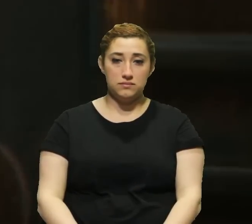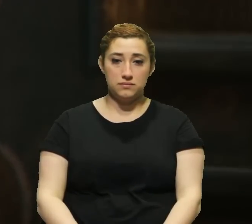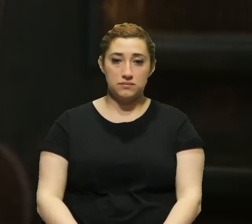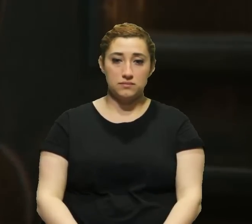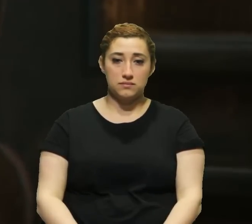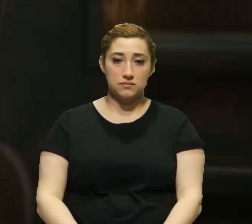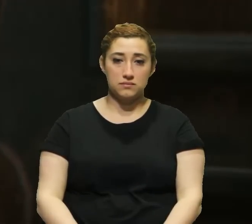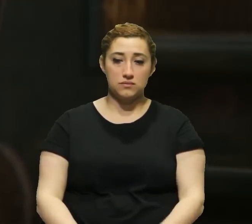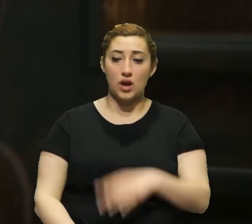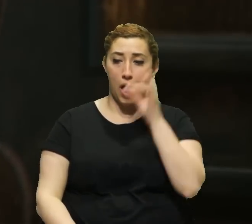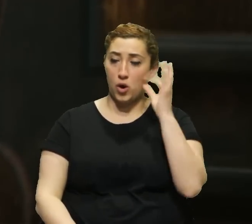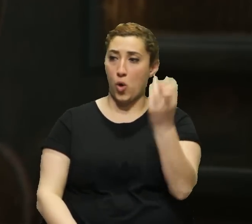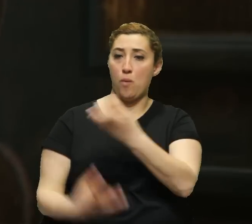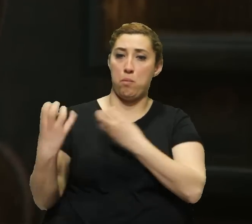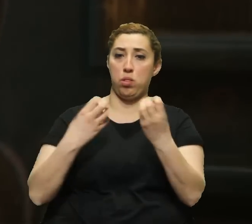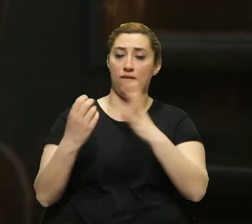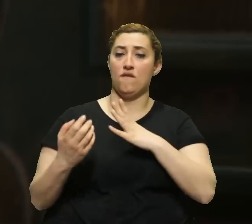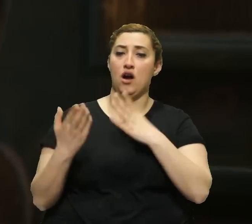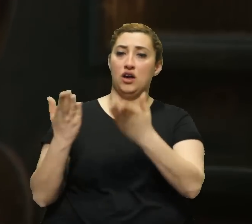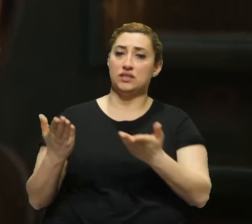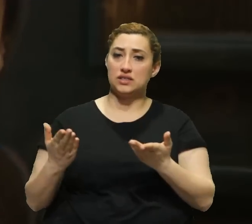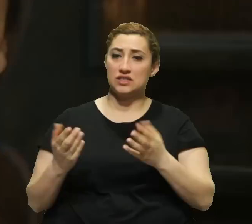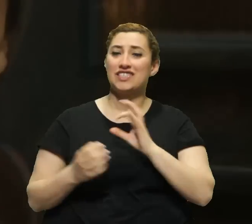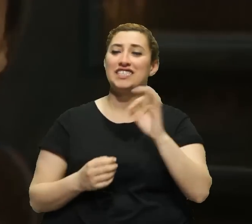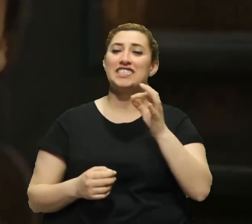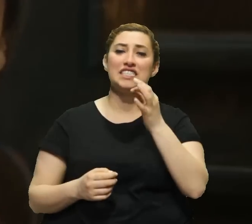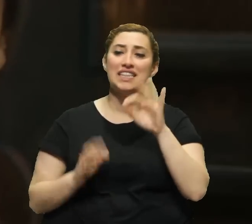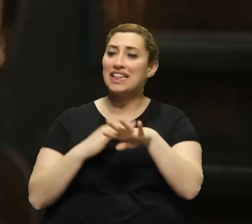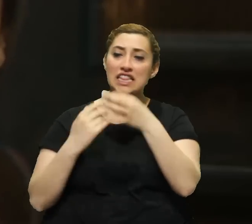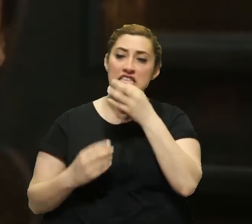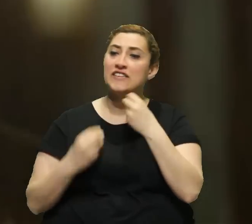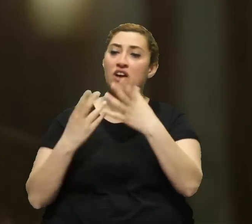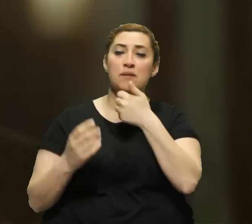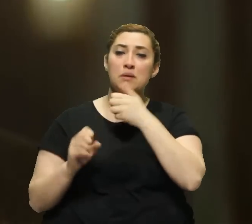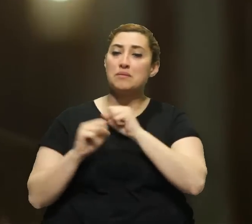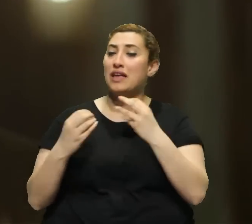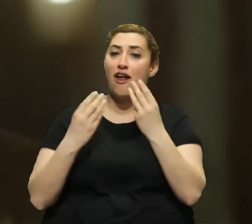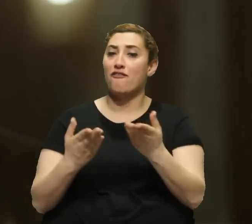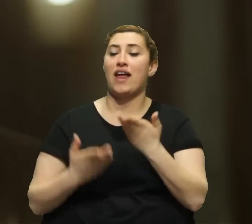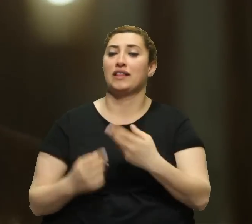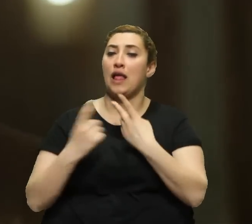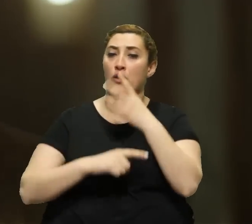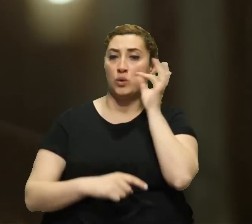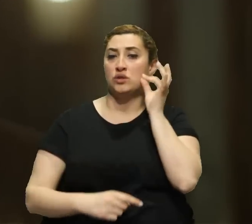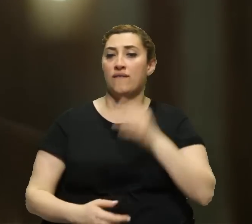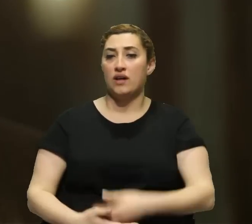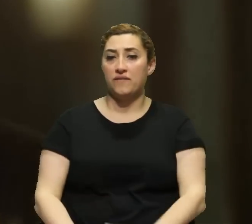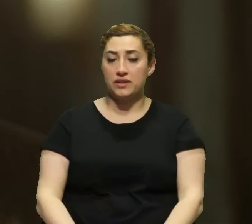Onca ersiniz... ...niçin müsaade ettiniz babamı incitmelerine Yunus Efendi?